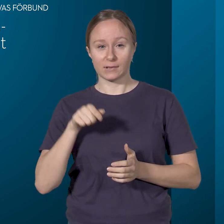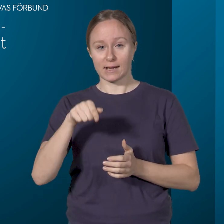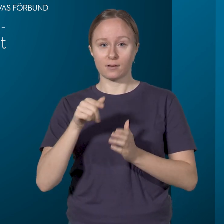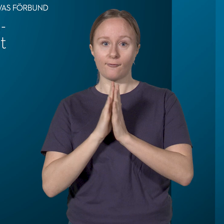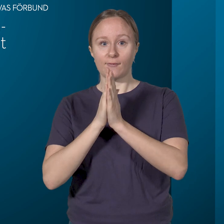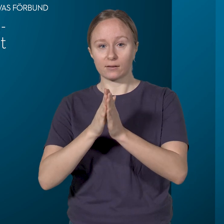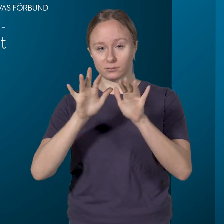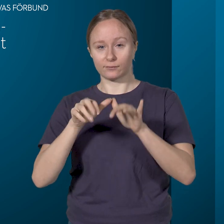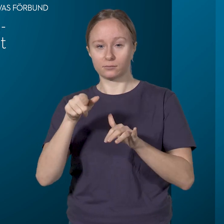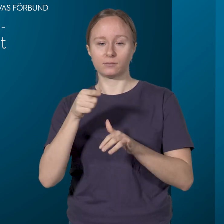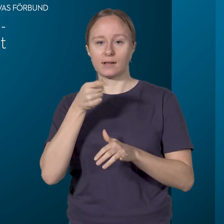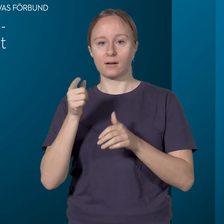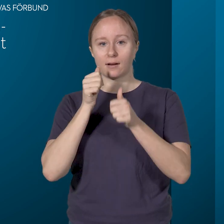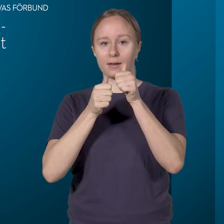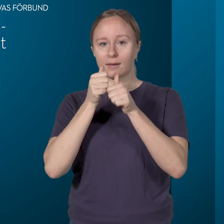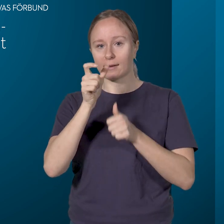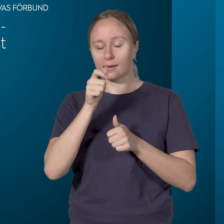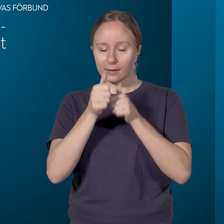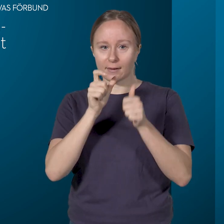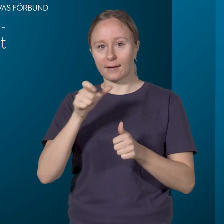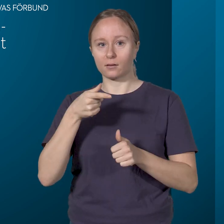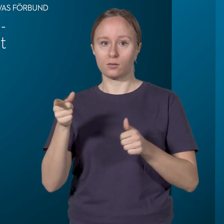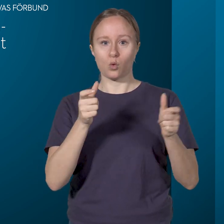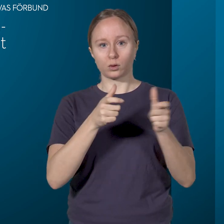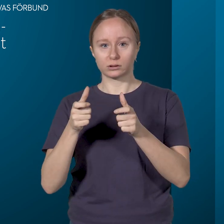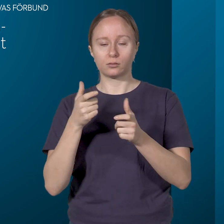I vädjan föreslår de deltagande organisationerna -